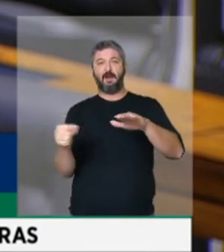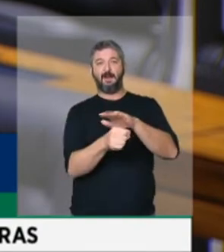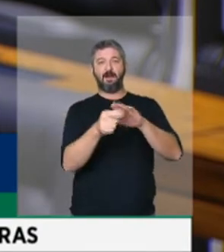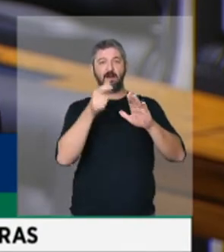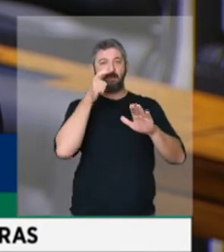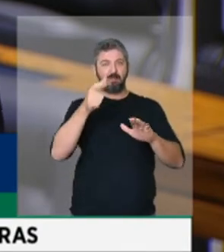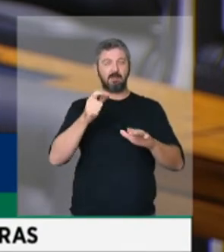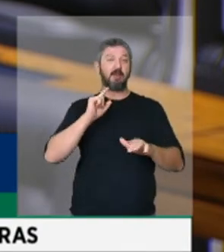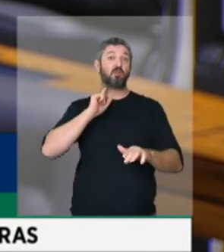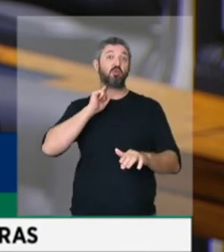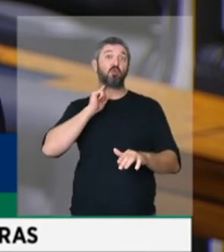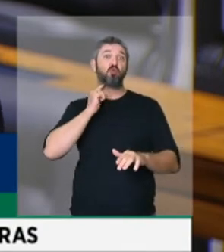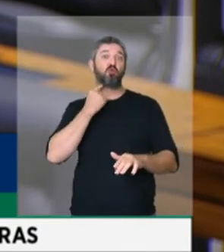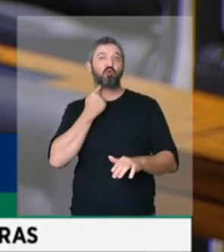NÃO SERÃO MAIS USADAS PARA INTERESSES ESCUSOS CONTRA A